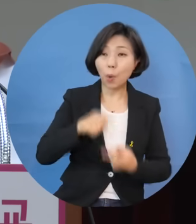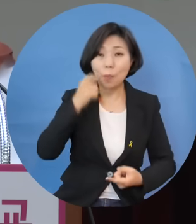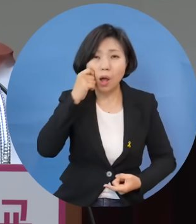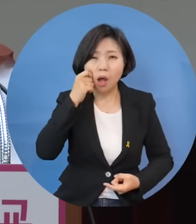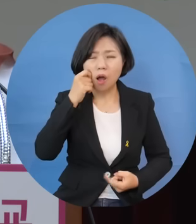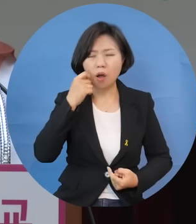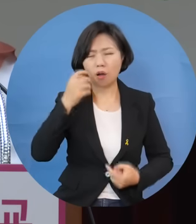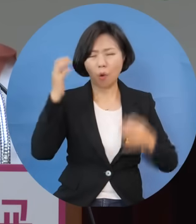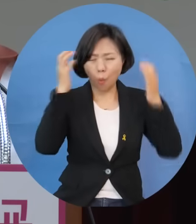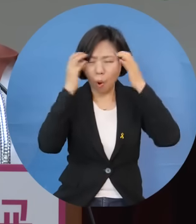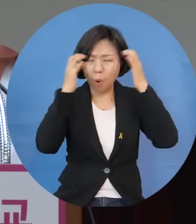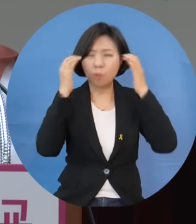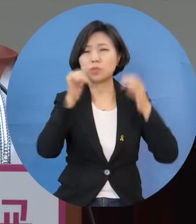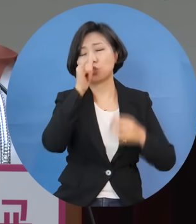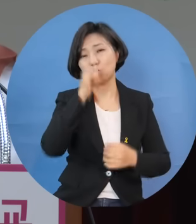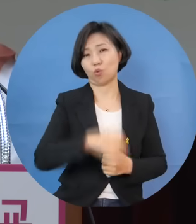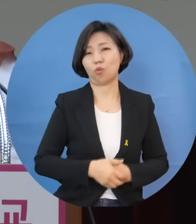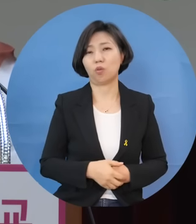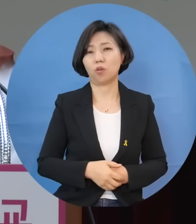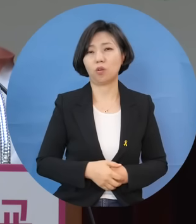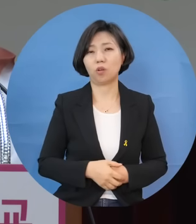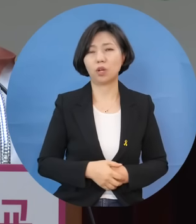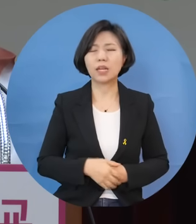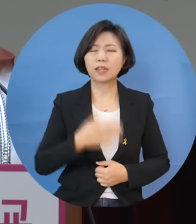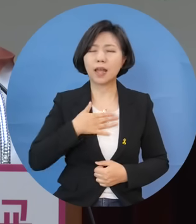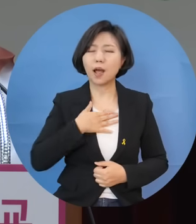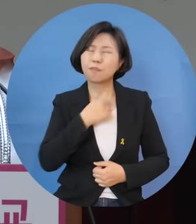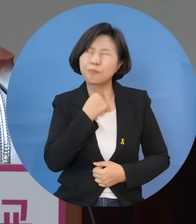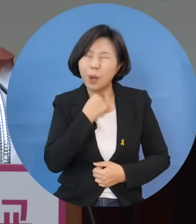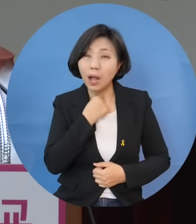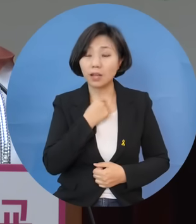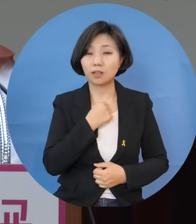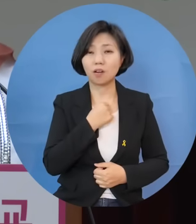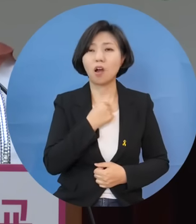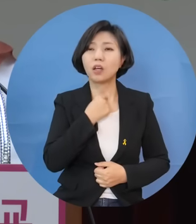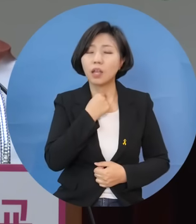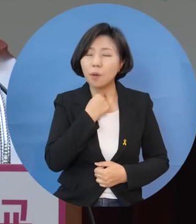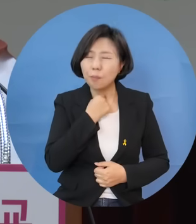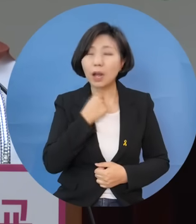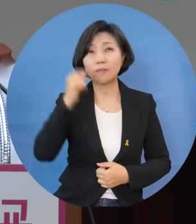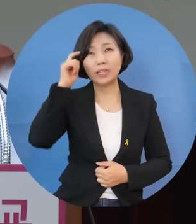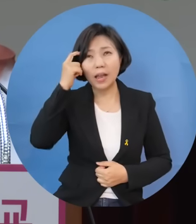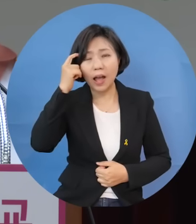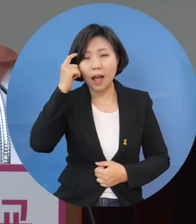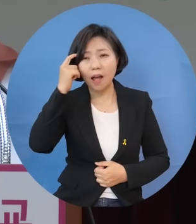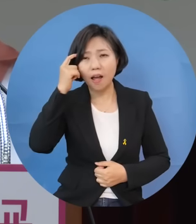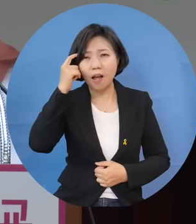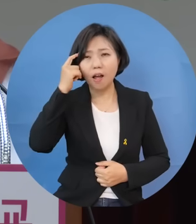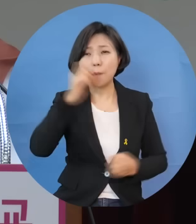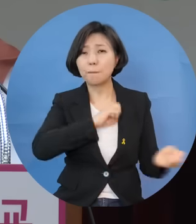그러니까 욕구로부터 자유로워져버리면 즐거움도 괴로움도 같이 사라진다.